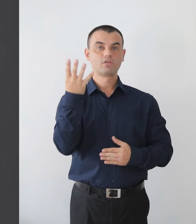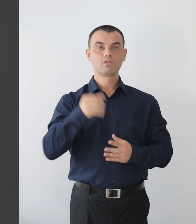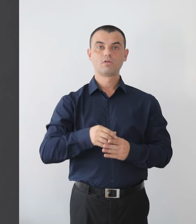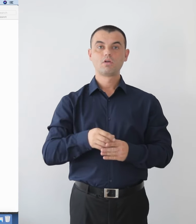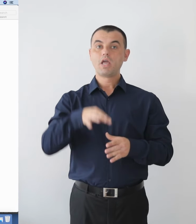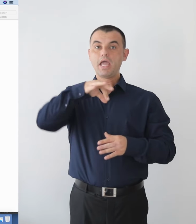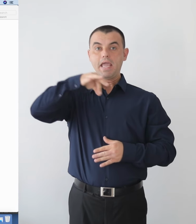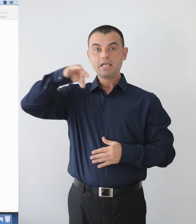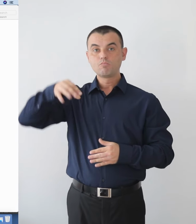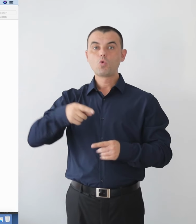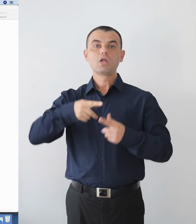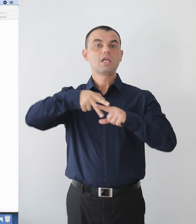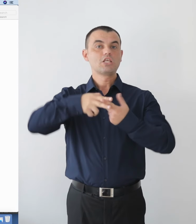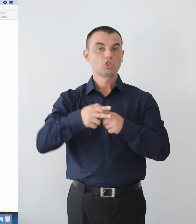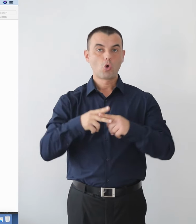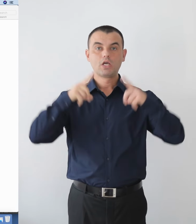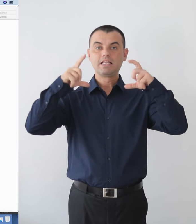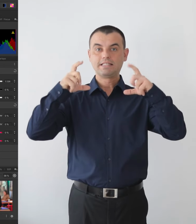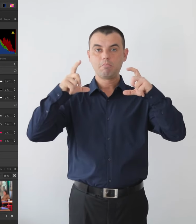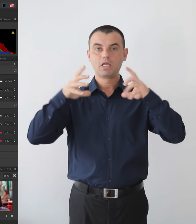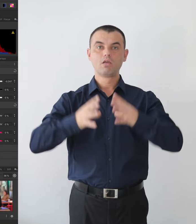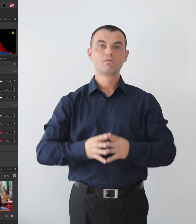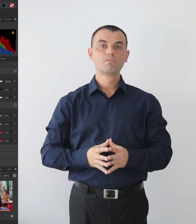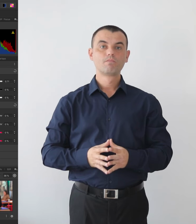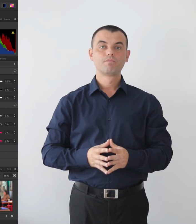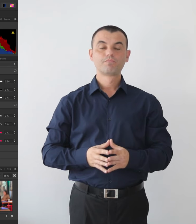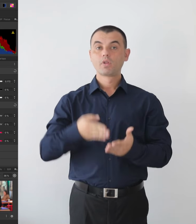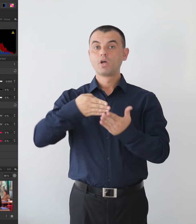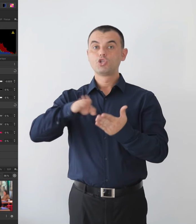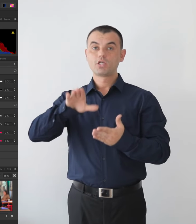Част 4: Избор и постпродукция на снимки